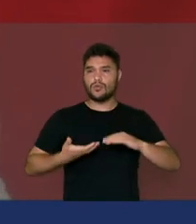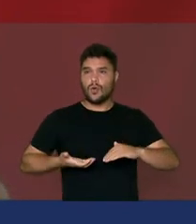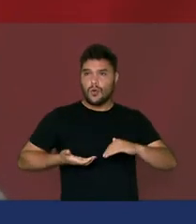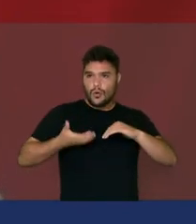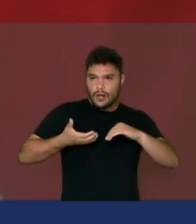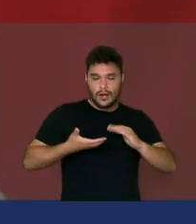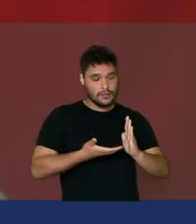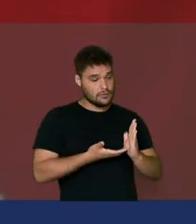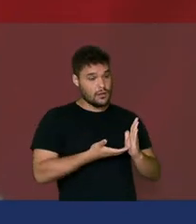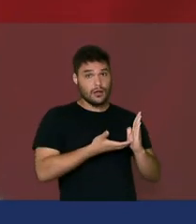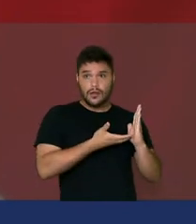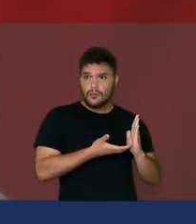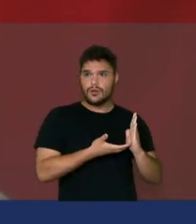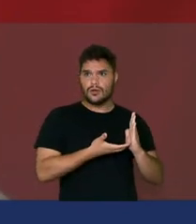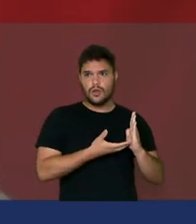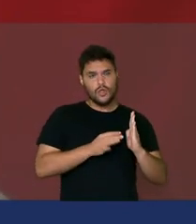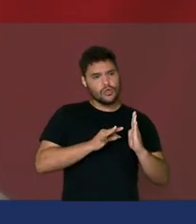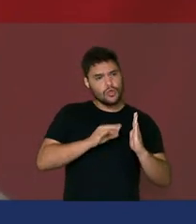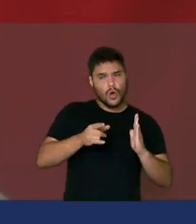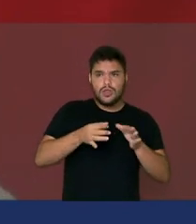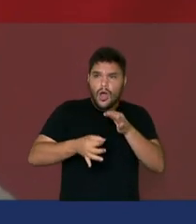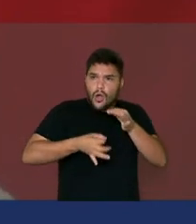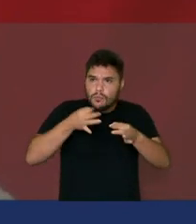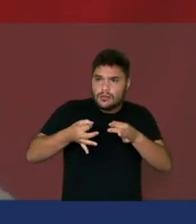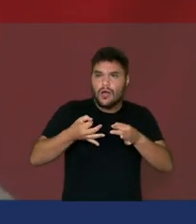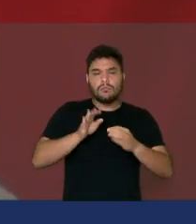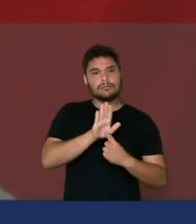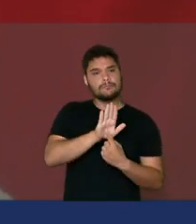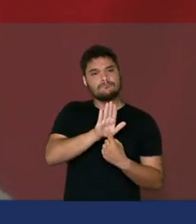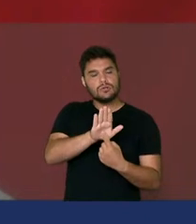FAZER ISSO ATRAVÀS DO GOVERNO BRASILEIRO, ATRAVÀS DO CONGRESSO NACIONAL, ATRAVÀS DA CÂMARA DOS DEPUTADOS,